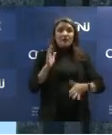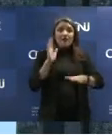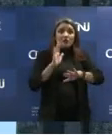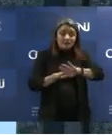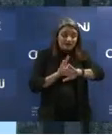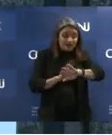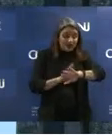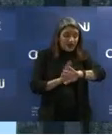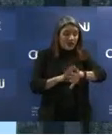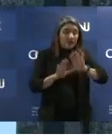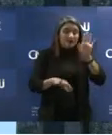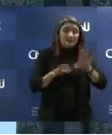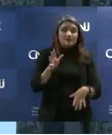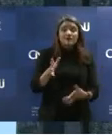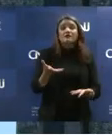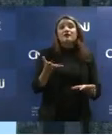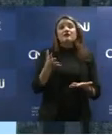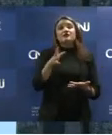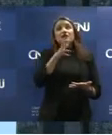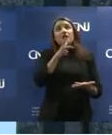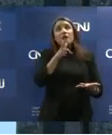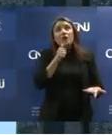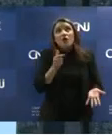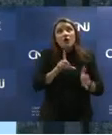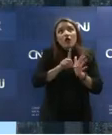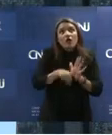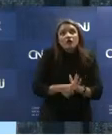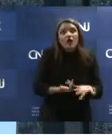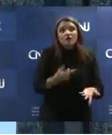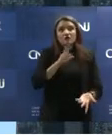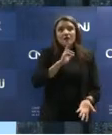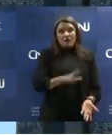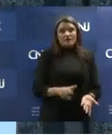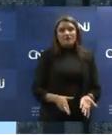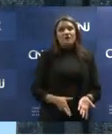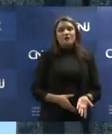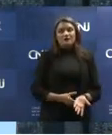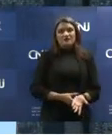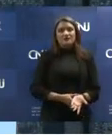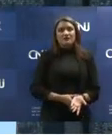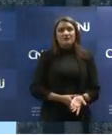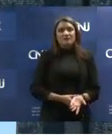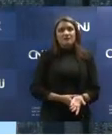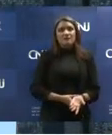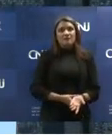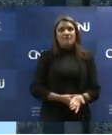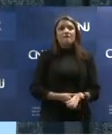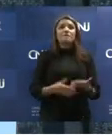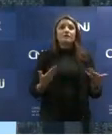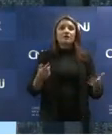Então, sinceramente, aqui é uma aqui e o conselho Nacional de Justiça